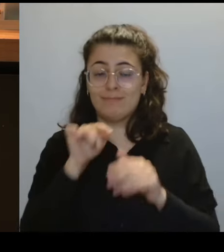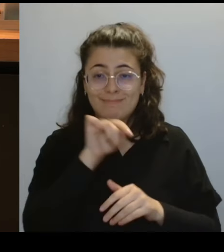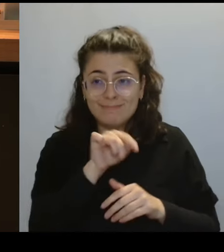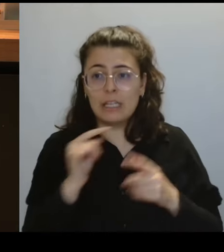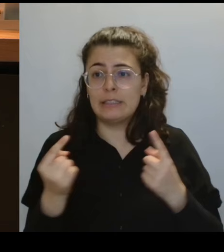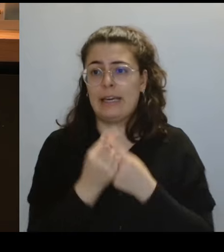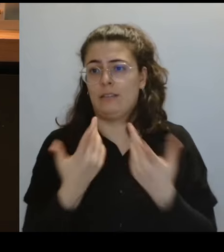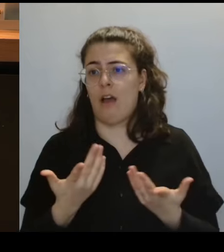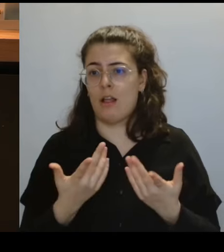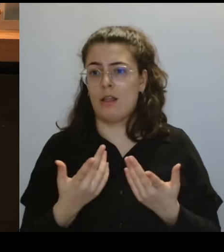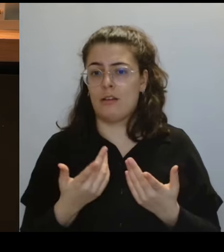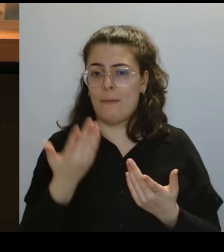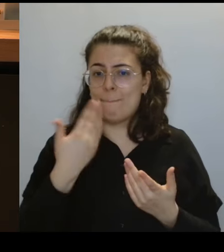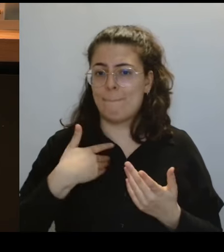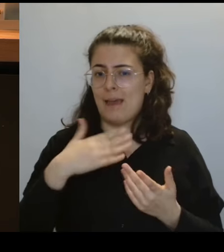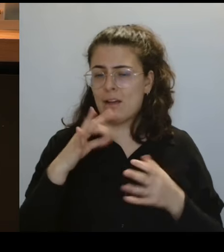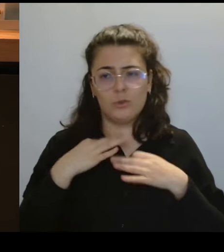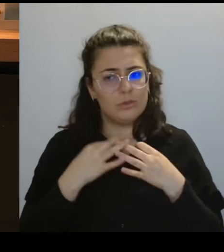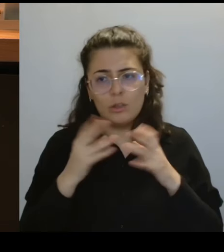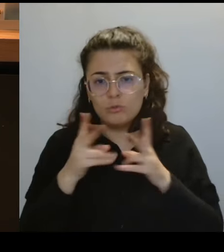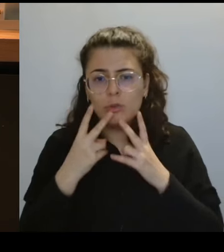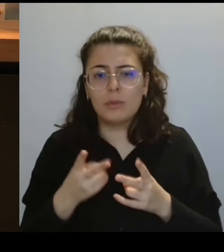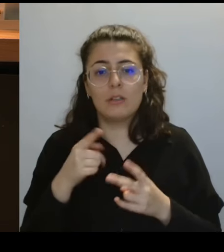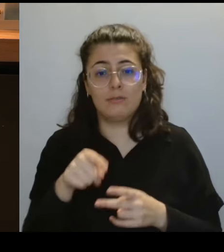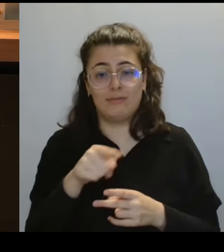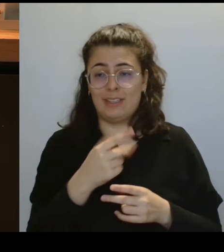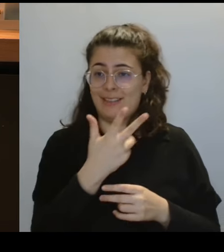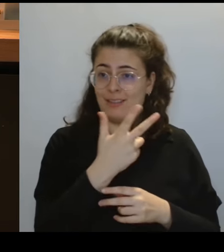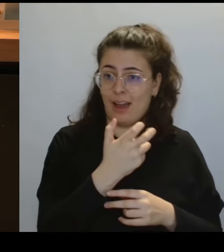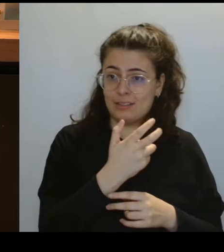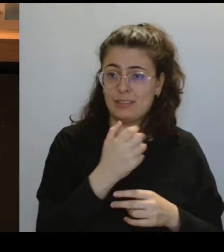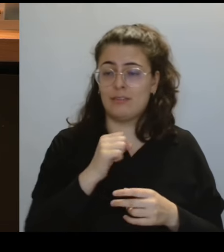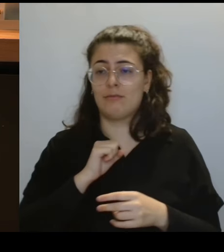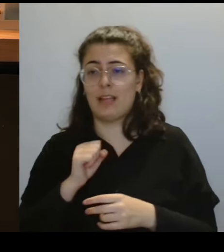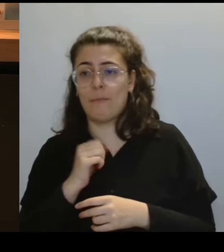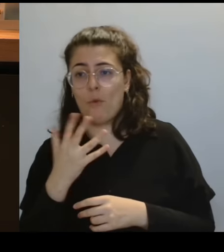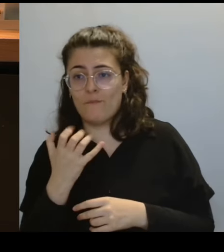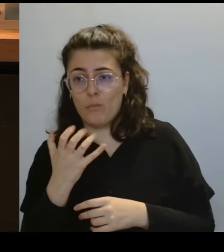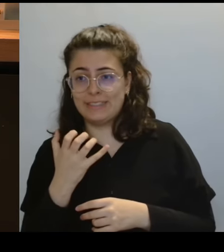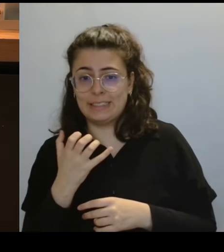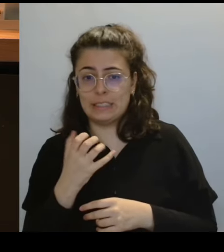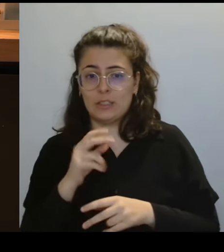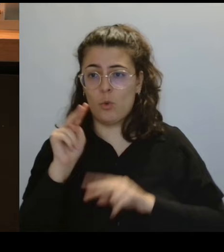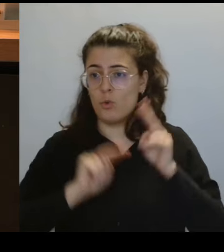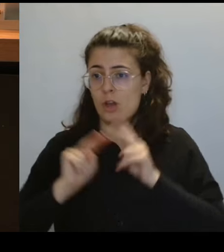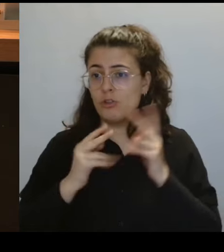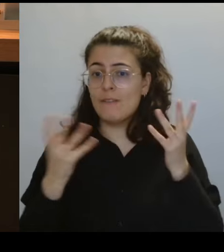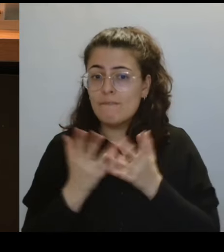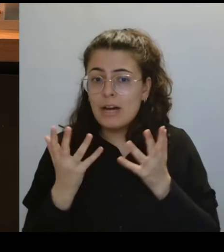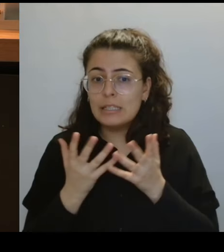der Unterschied zwischen Tempo 30 und Tempo 50 zu was? Genau. Mehr Lärm, mehr Feinstaub, mehr